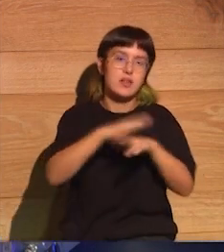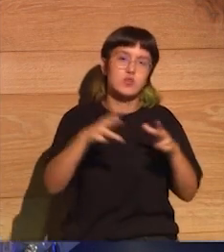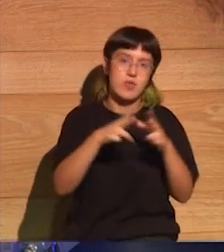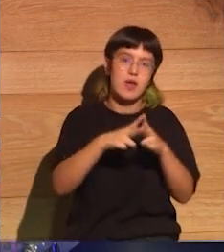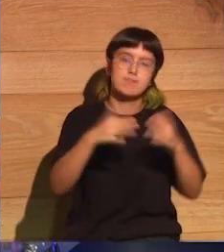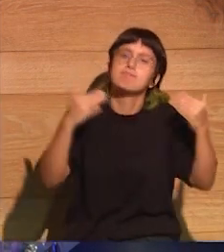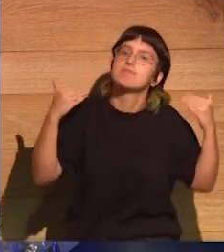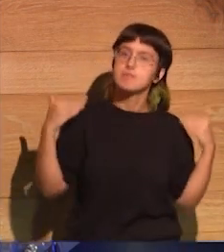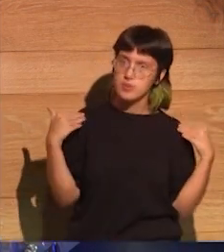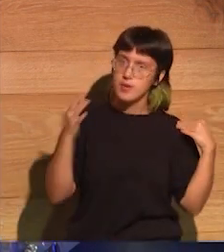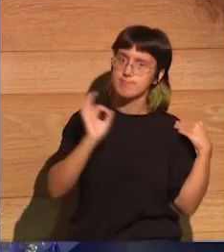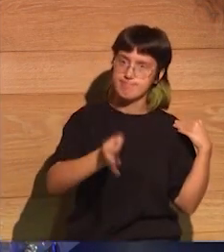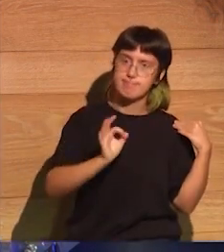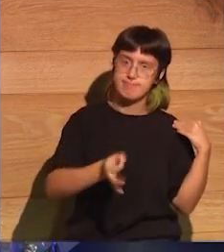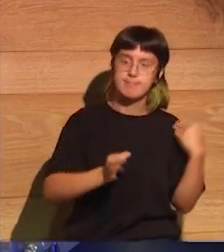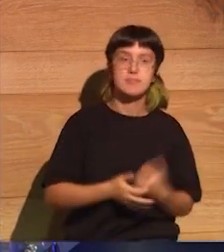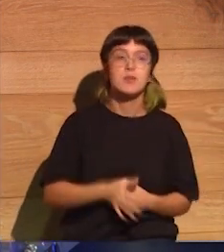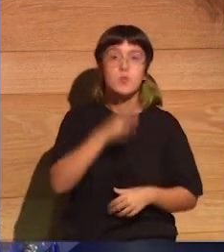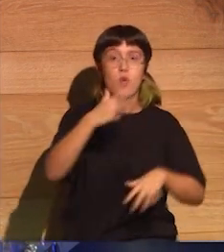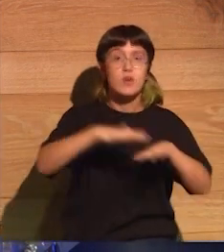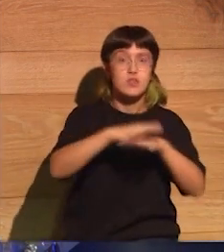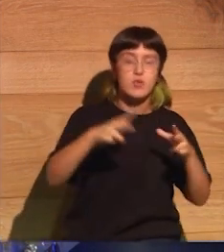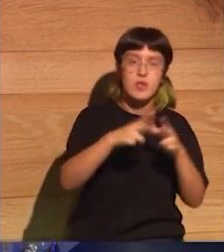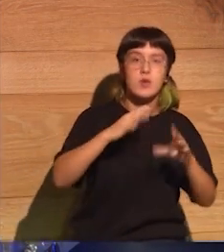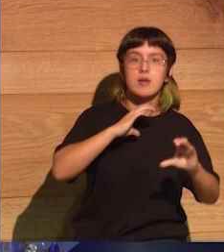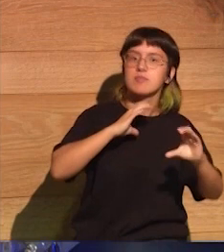Las redes sociales pueden ser canal de socialización, de difusión